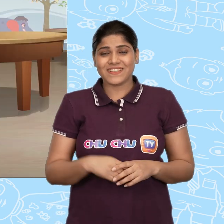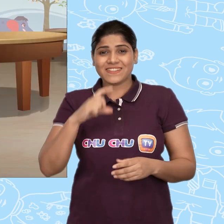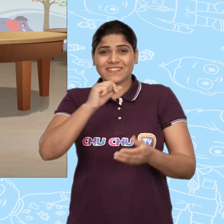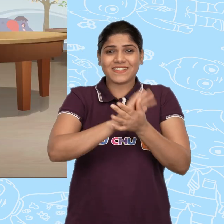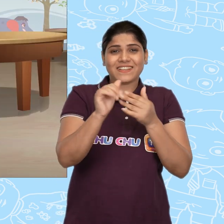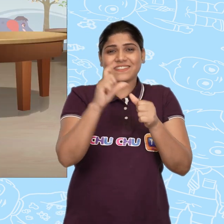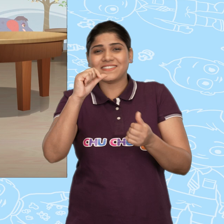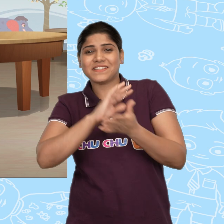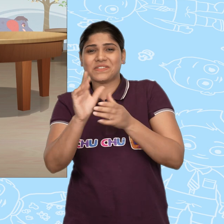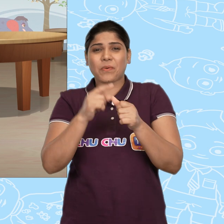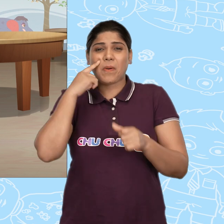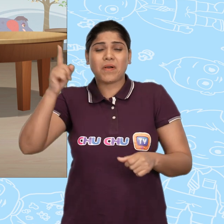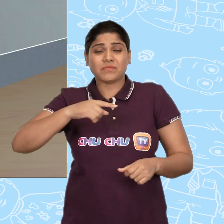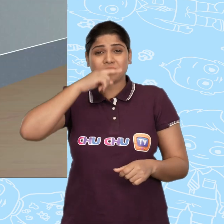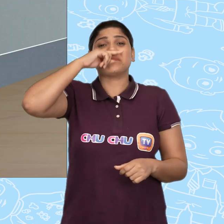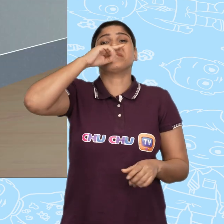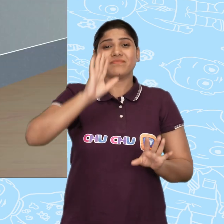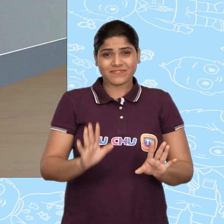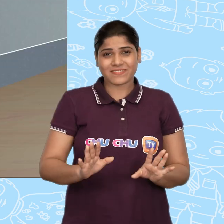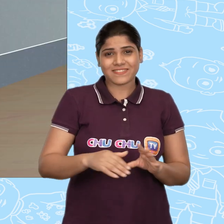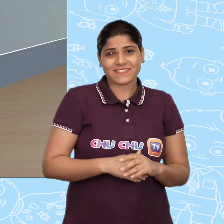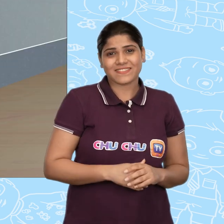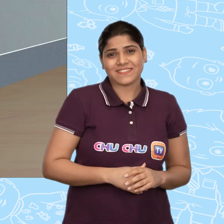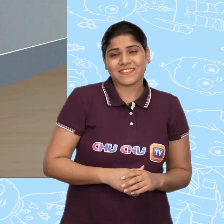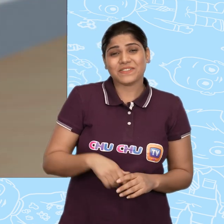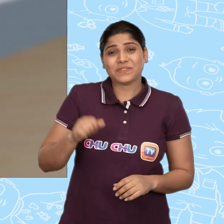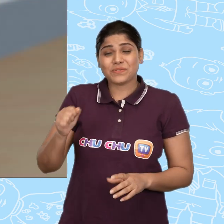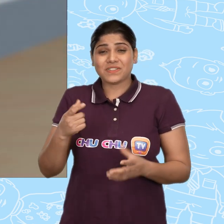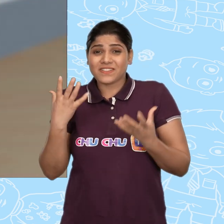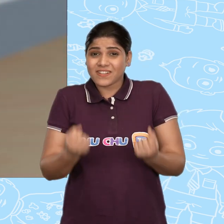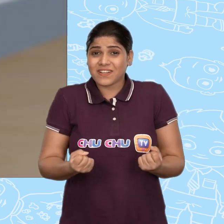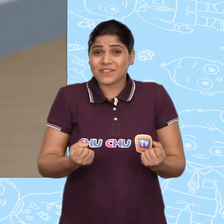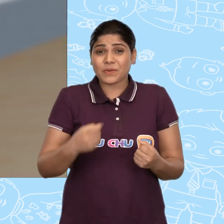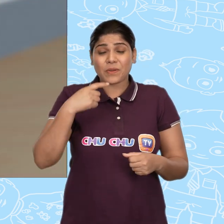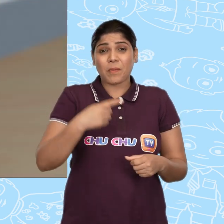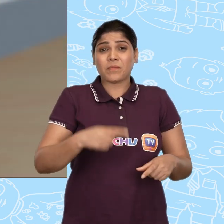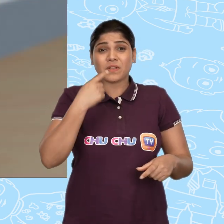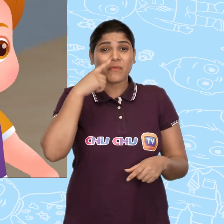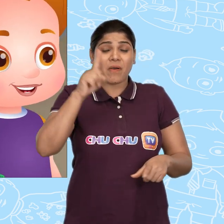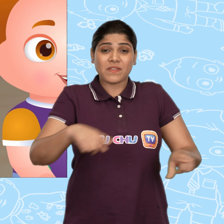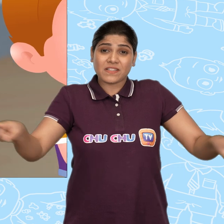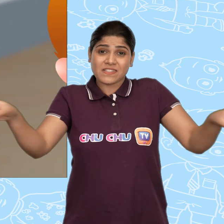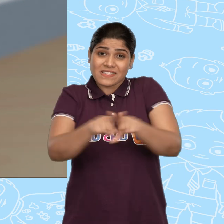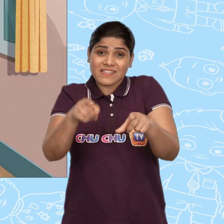ChaCha को अपने पिता पर गर्व महसूस हुआ. उसने चाहा की वो उनके जैसा बन जाये।